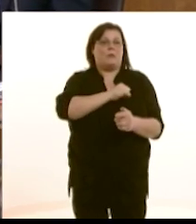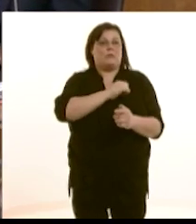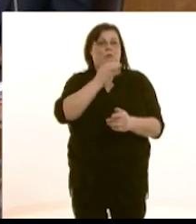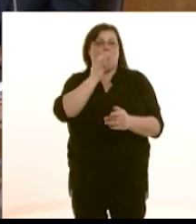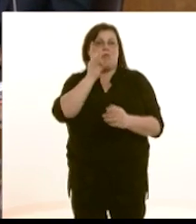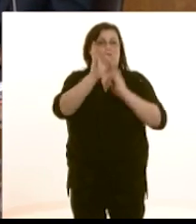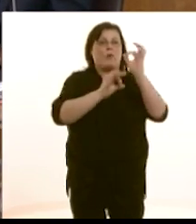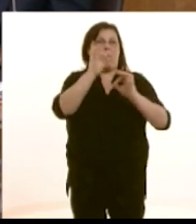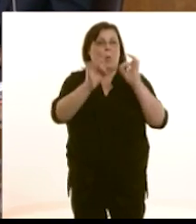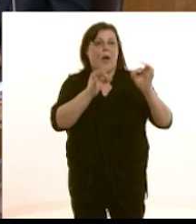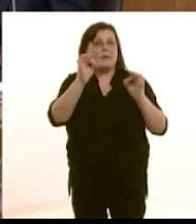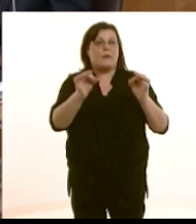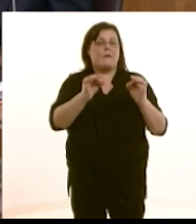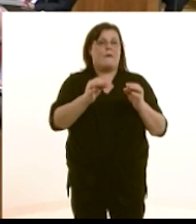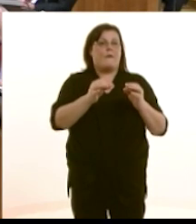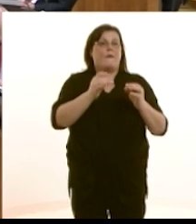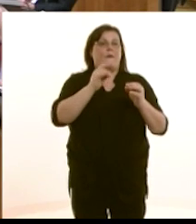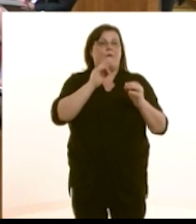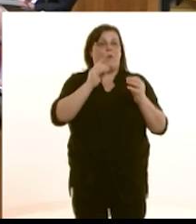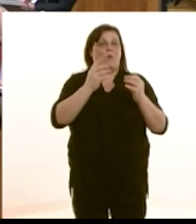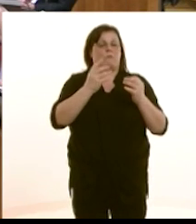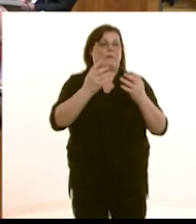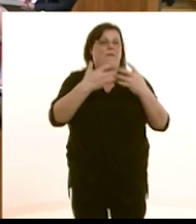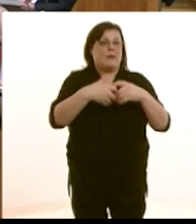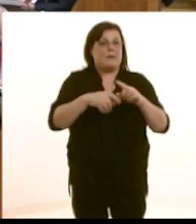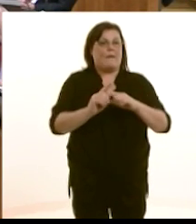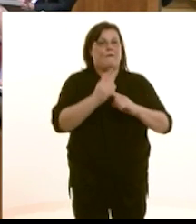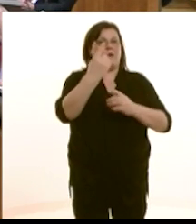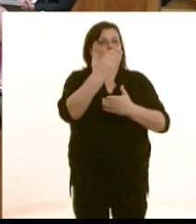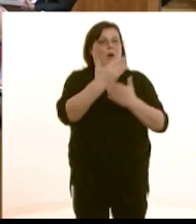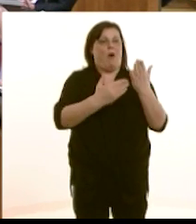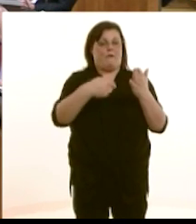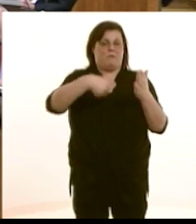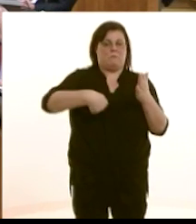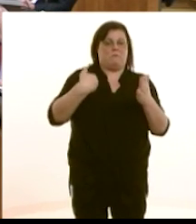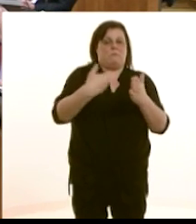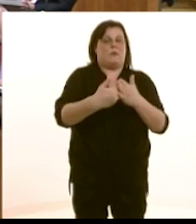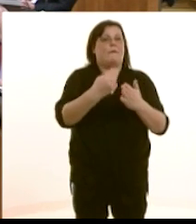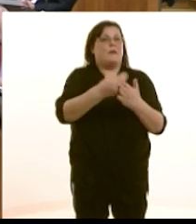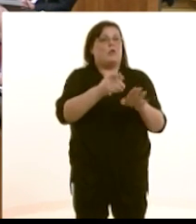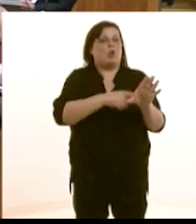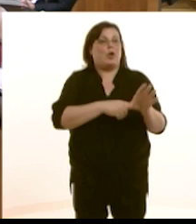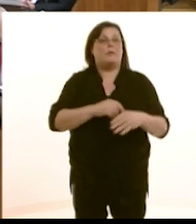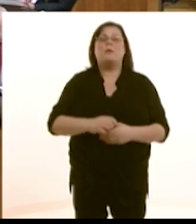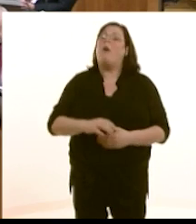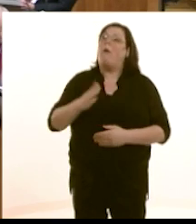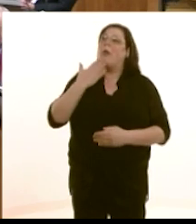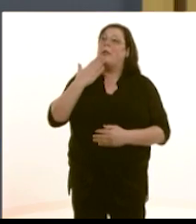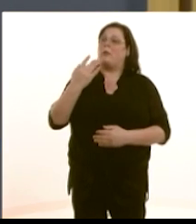yn ystod hanner cyntaf y flwyddyn ariannol hon. Keith Davies: Diolch. Wythnos diwethaf, clywsom y cyhoeddiad gan Lywodraeth DorÔaidd y Deyrnas